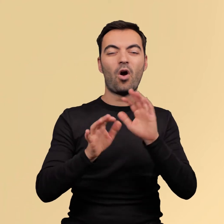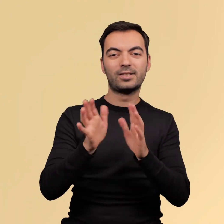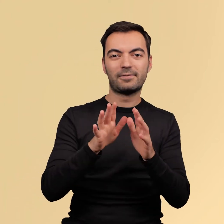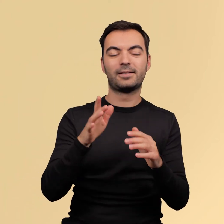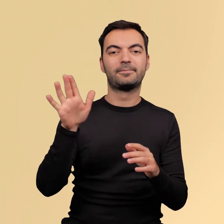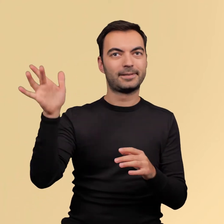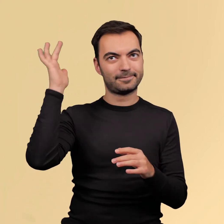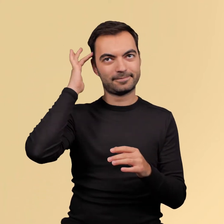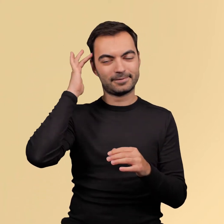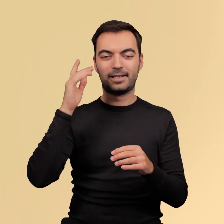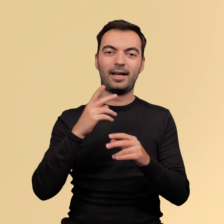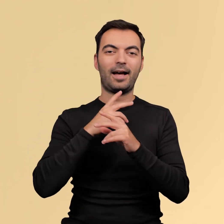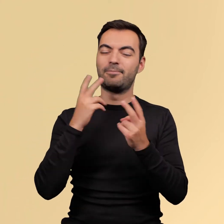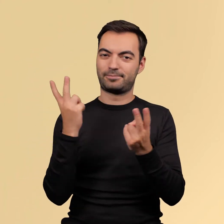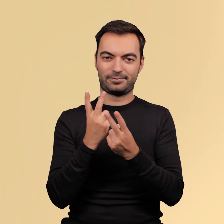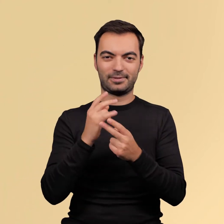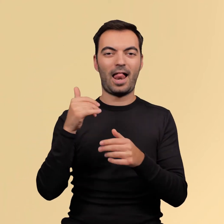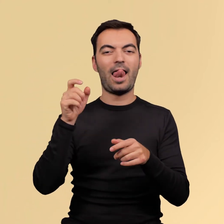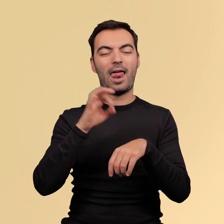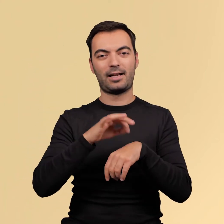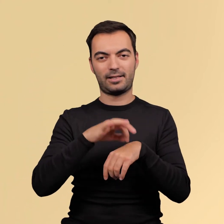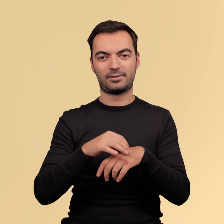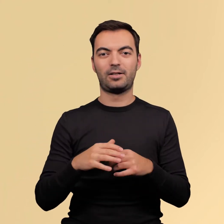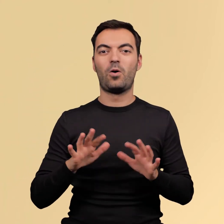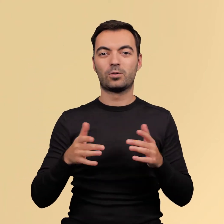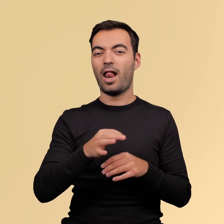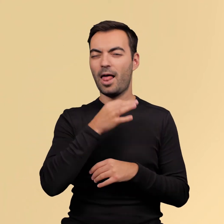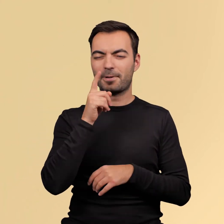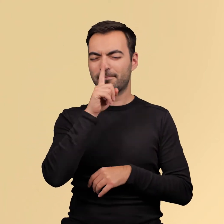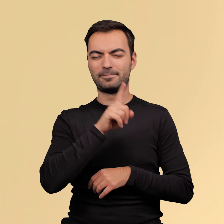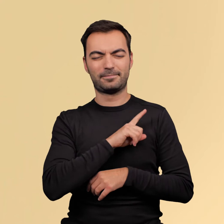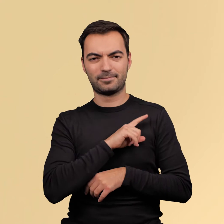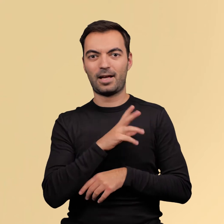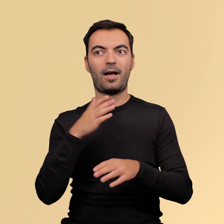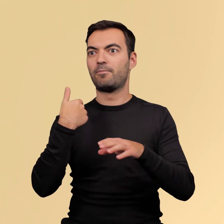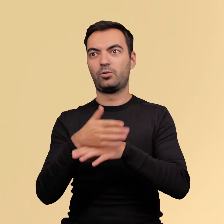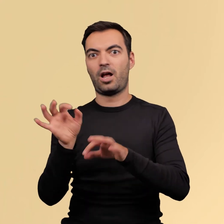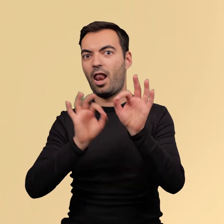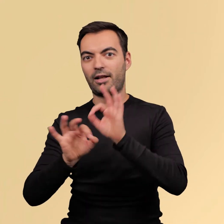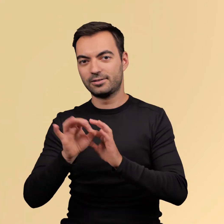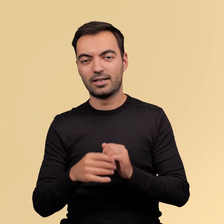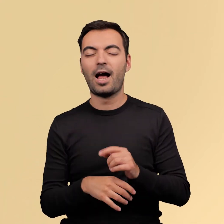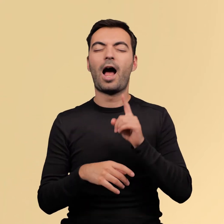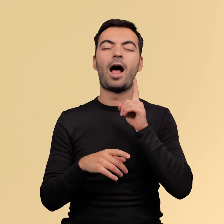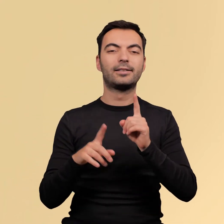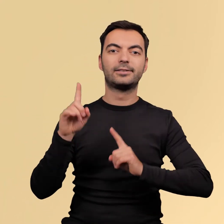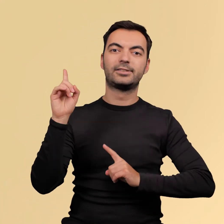Wprawdzie konserwatorzy kierują się taką samą dewizą co lekarze: „Lepiej zapobiegać niż leczyć”,